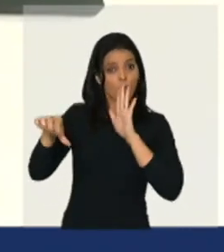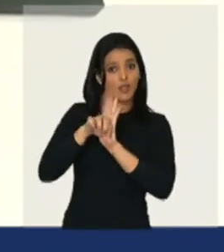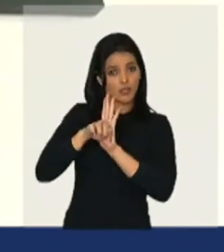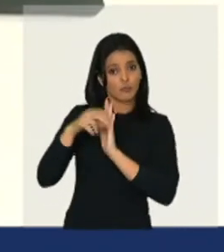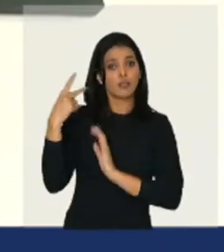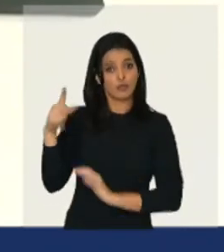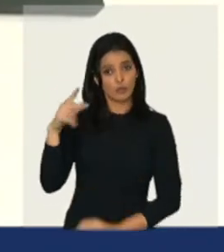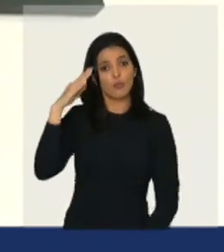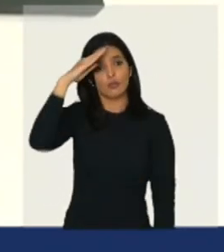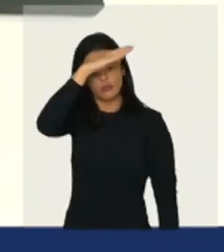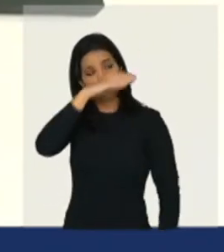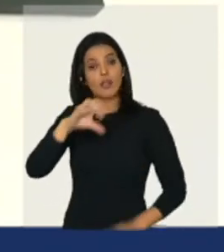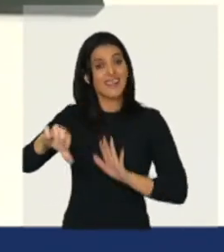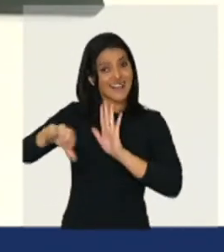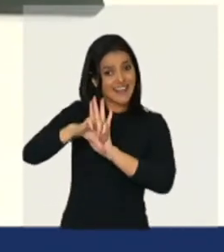É O CRIME QUE ELE ESTÁ